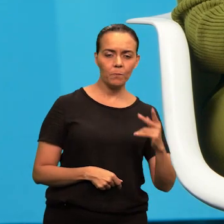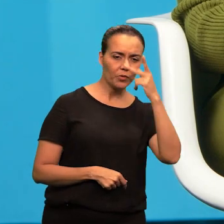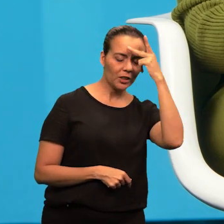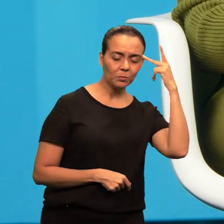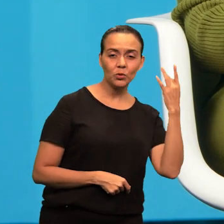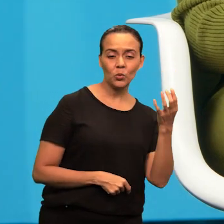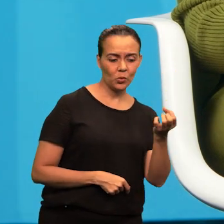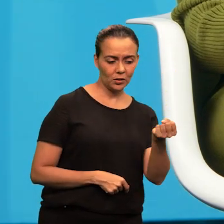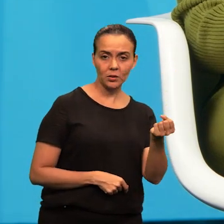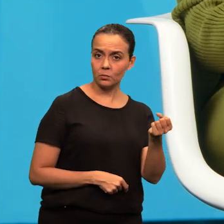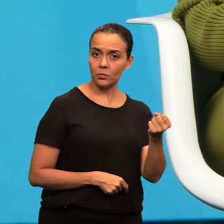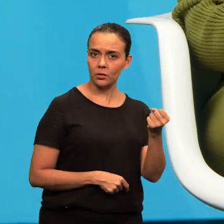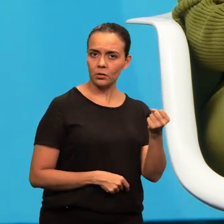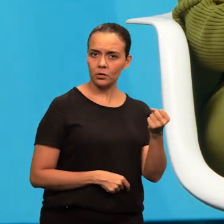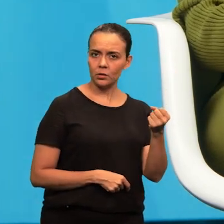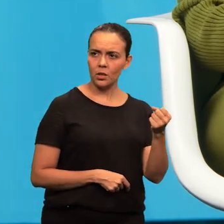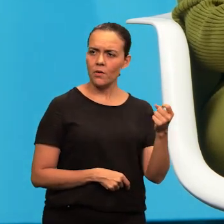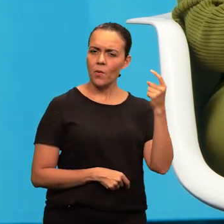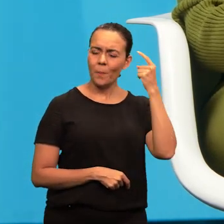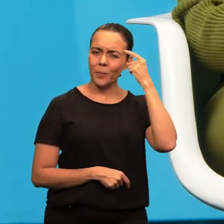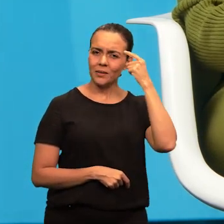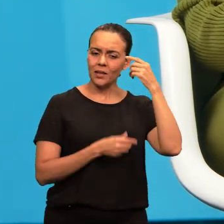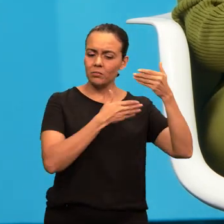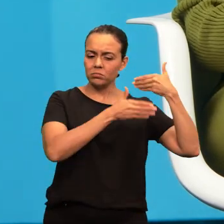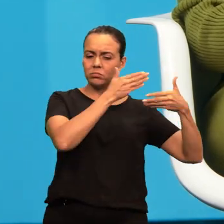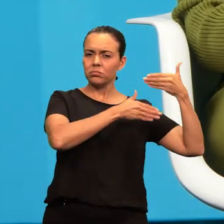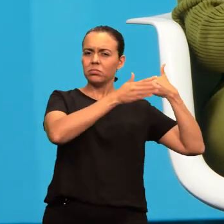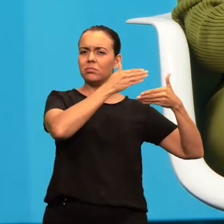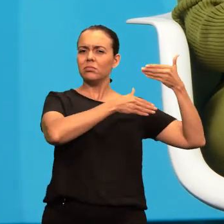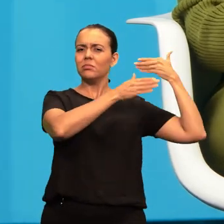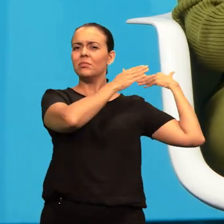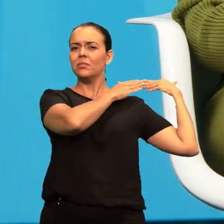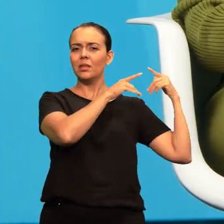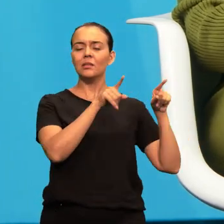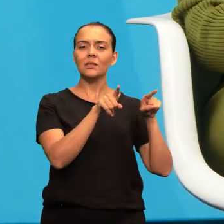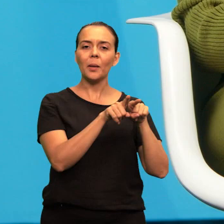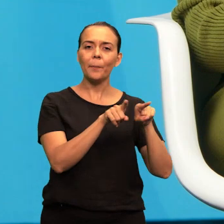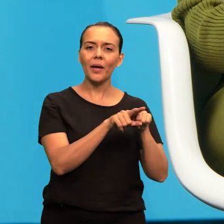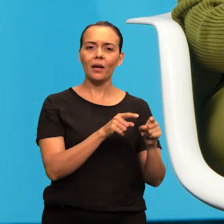com a história da sua ancestralidade que tem a ver com expropriação,